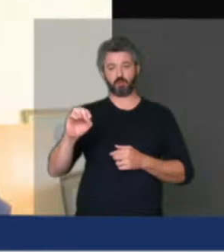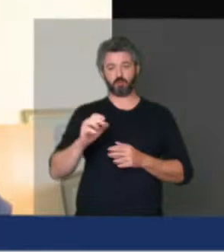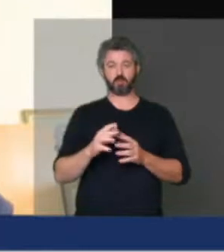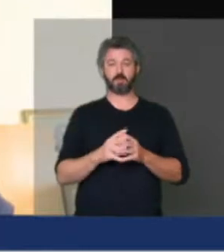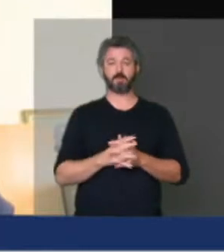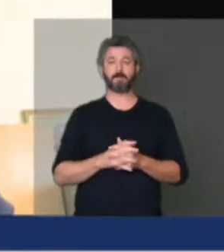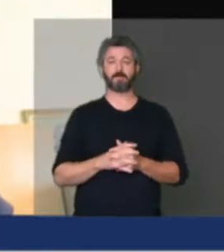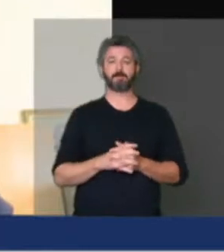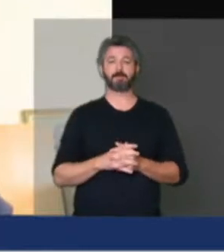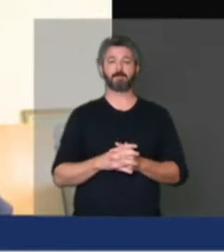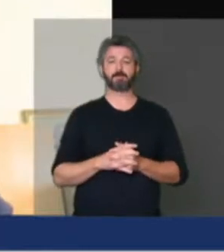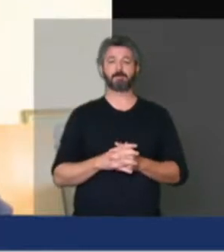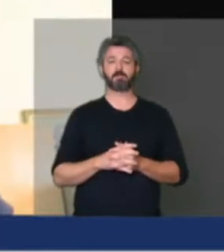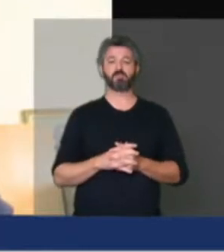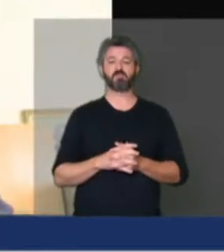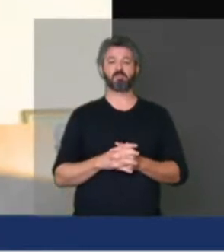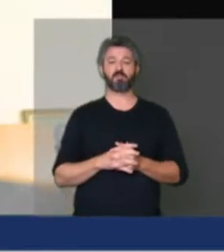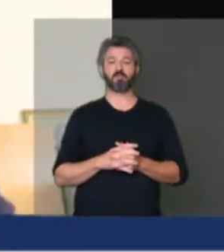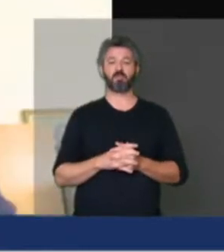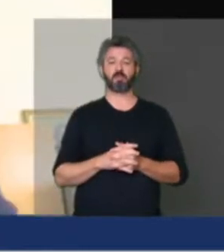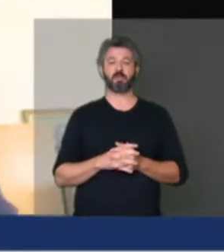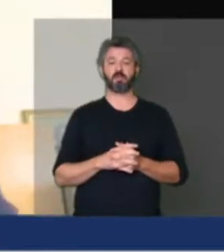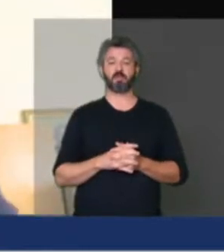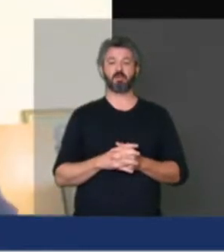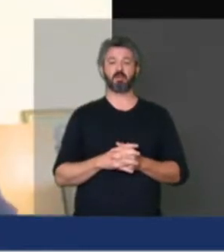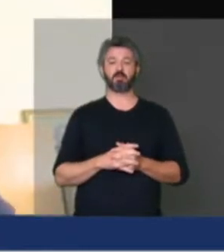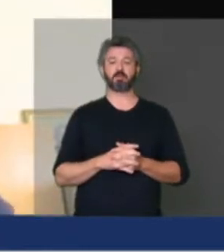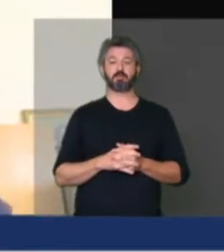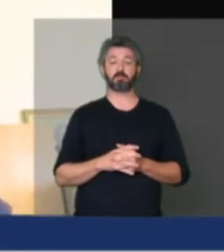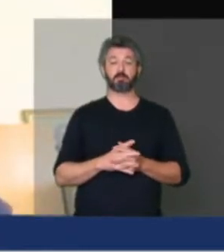A LIBERDADE DE VOTAR FAVORAVELMENTE AO CONTEÚDO,